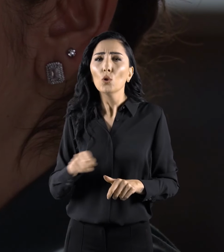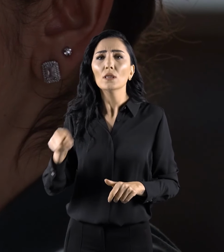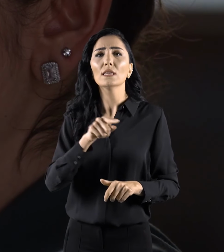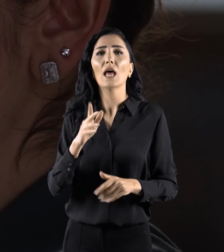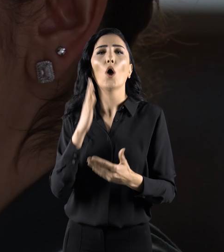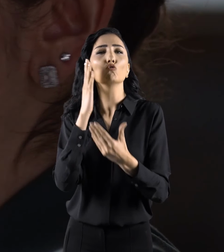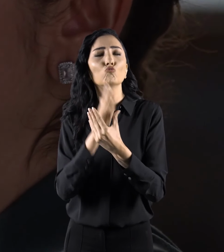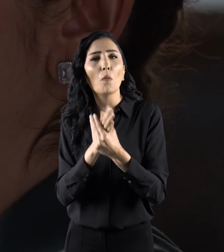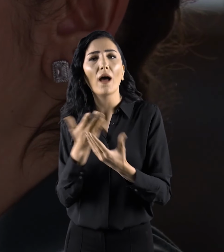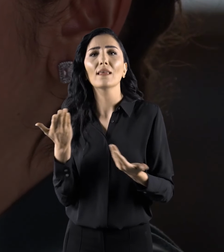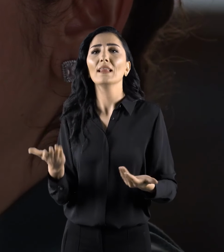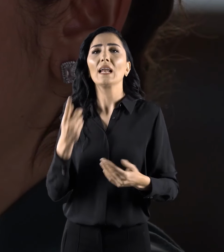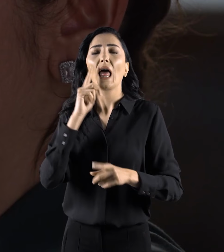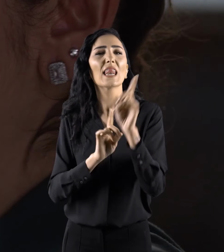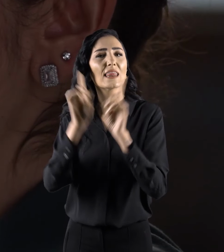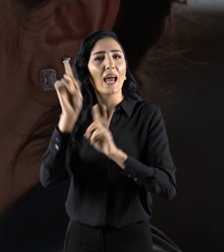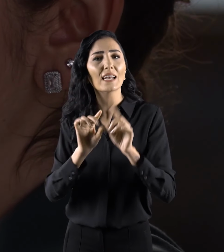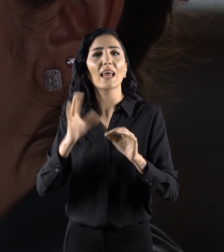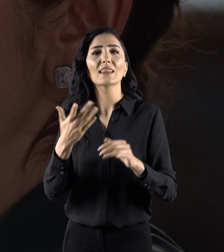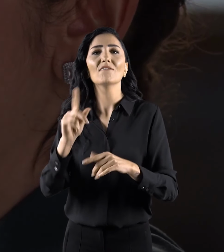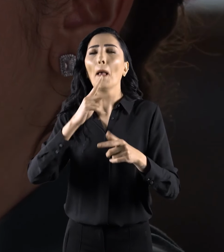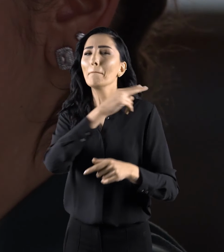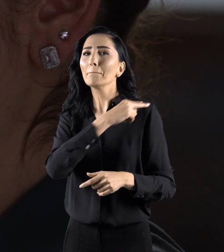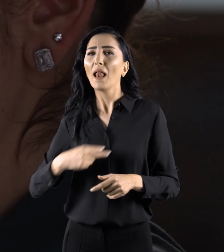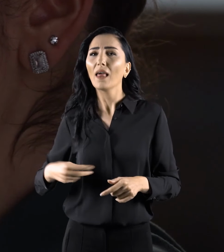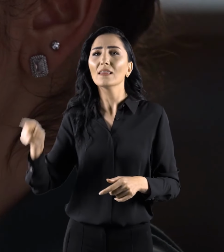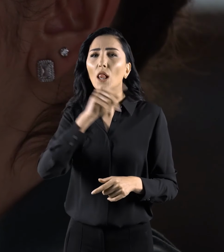internetten ve yerel yönetimlerden kolayca öğrenebilir,